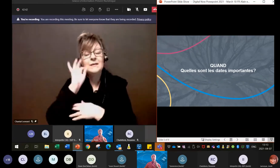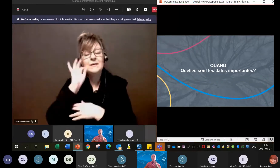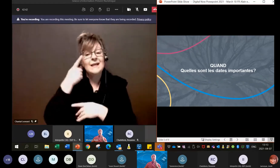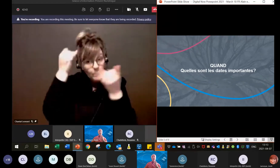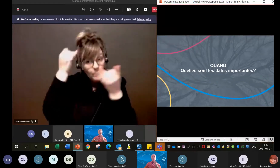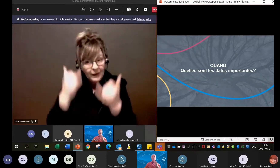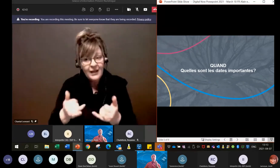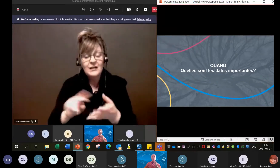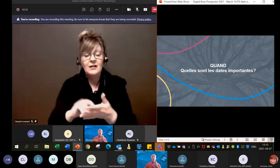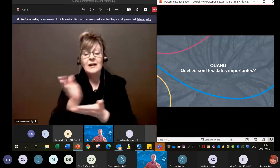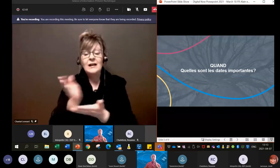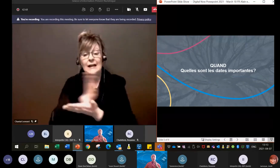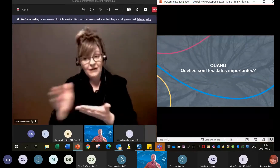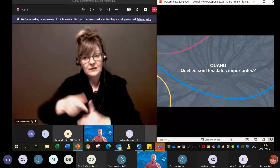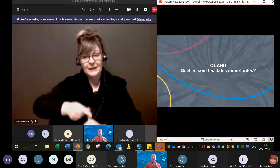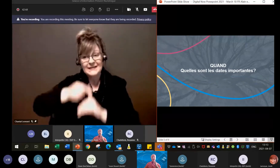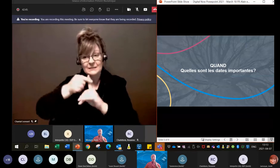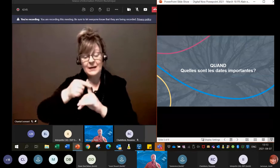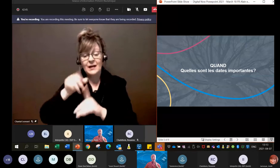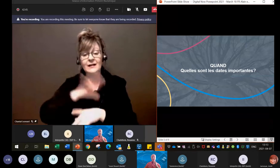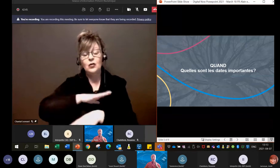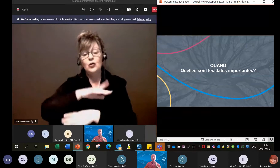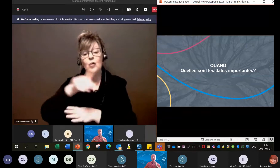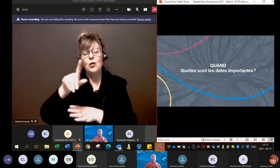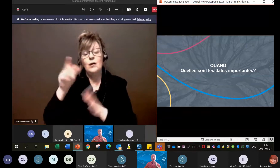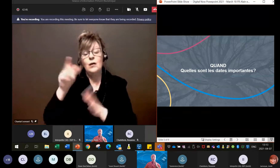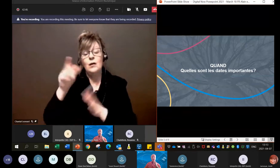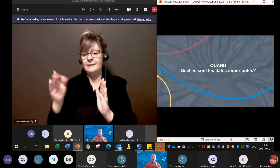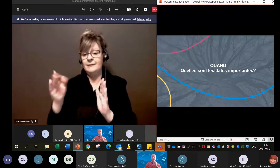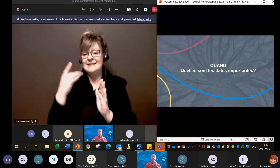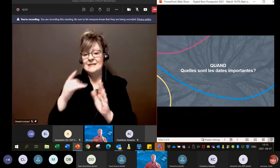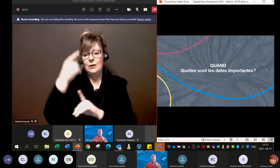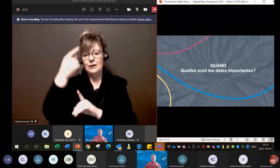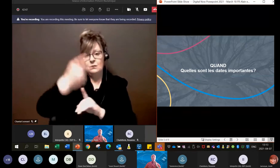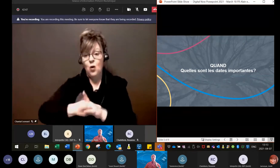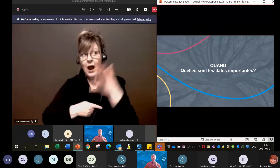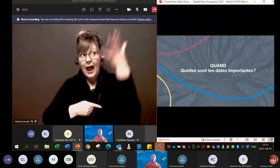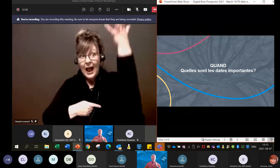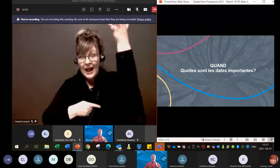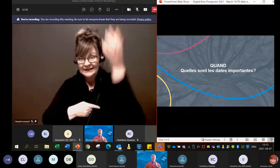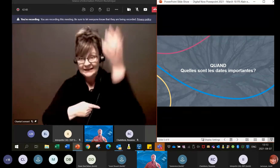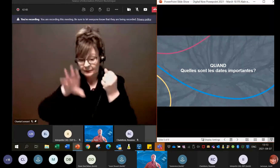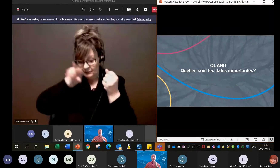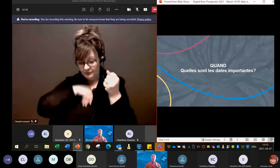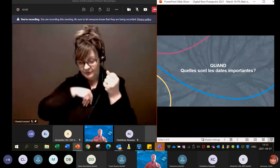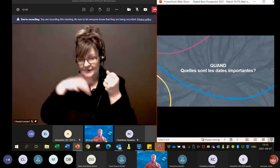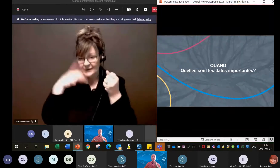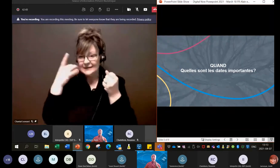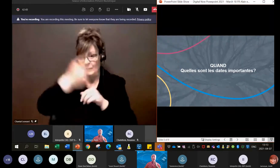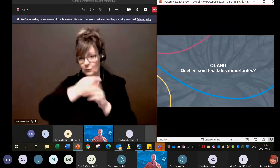entreprises dans les 18 mois suivant l’acceptation de la subvention,